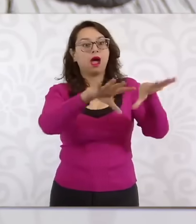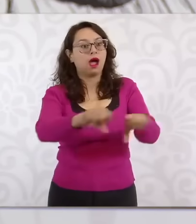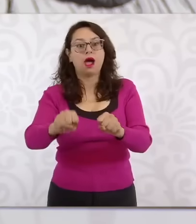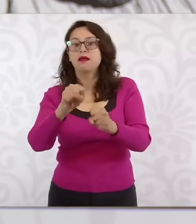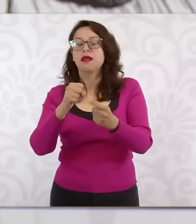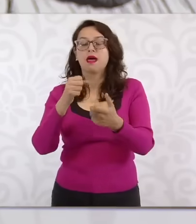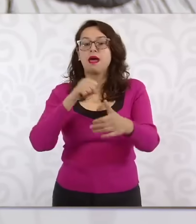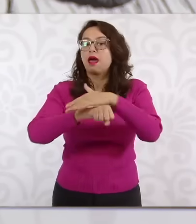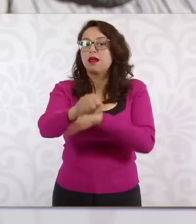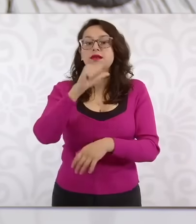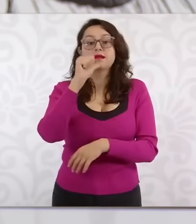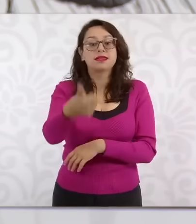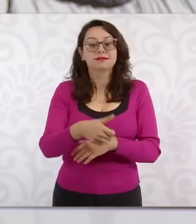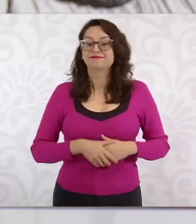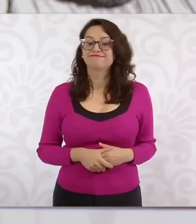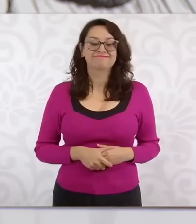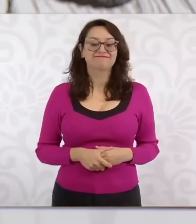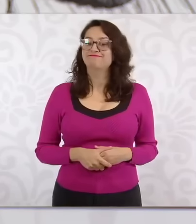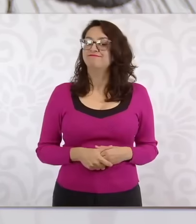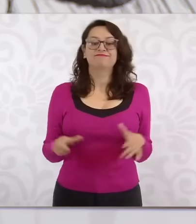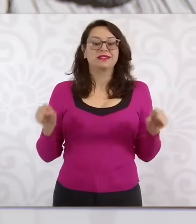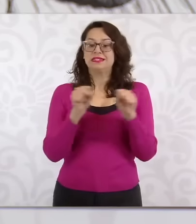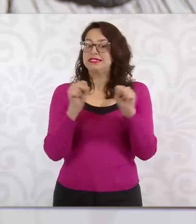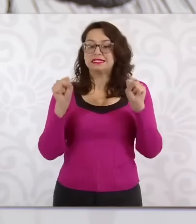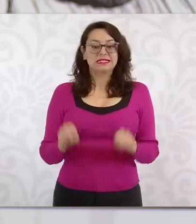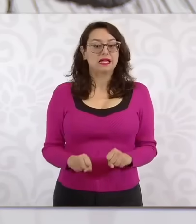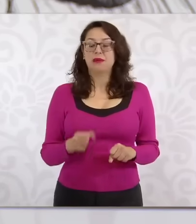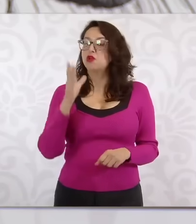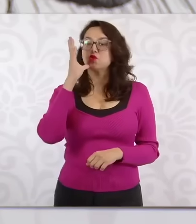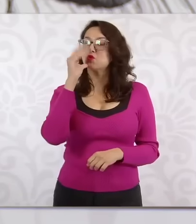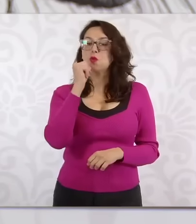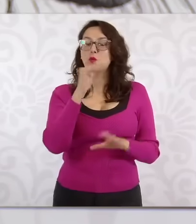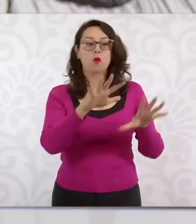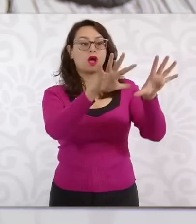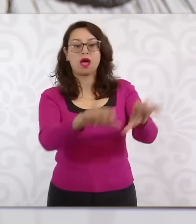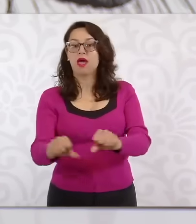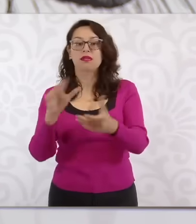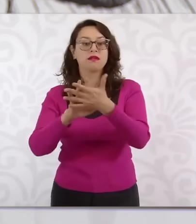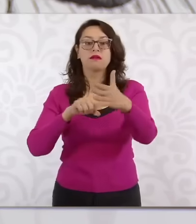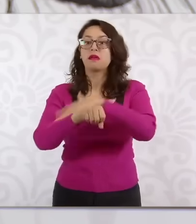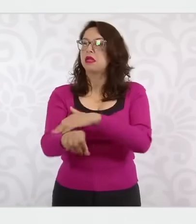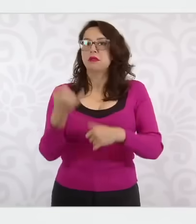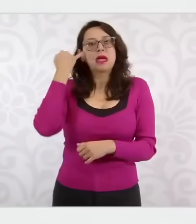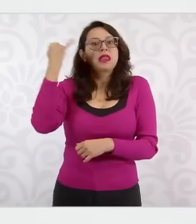el policía bajo nuestro sistema actual, porque una persona la denuncia sí no la puede detener,